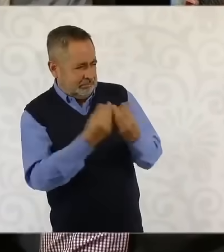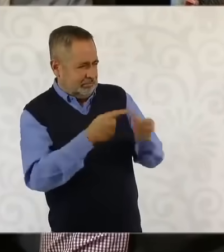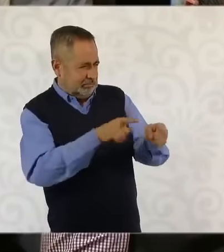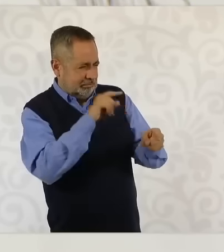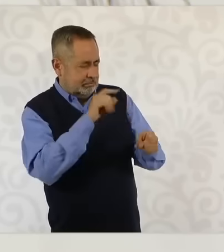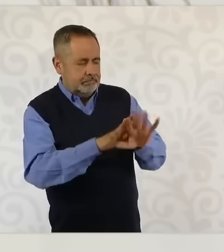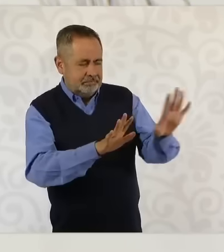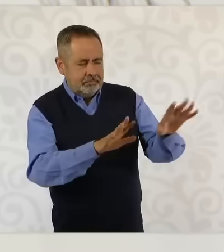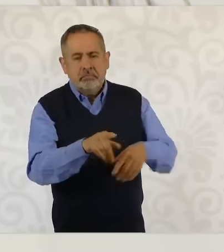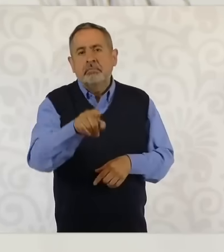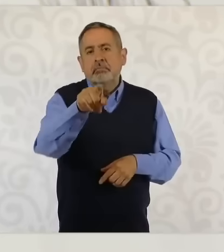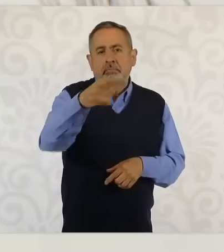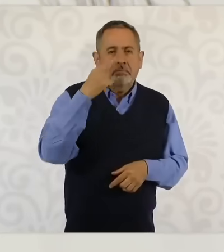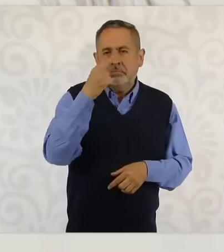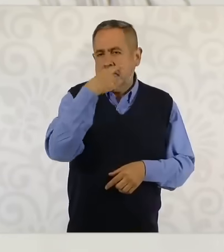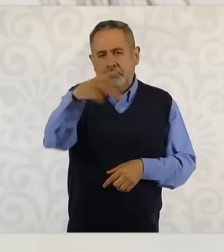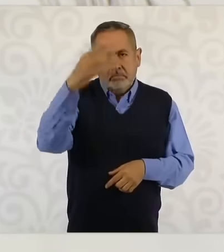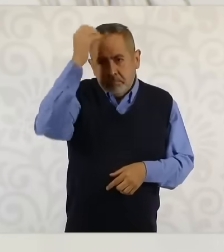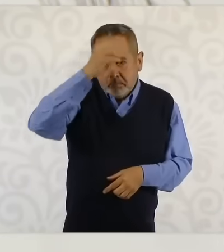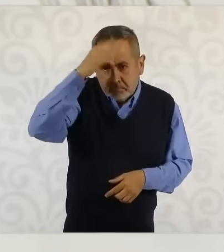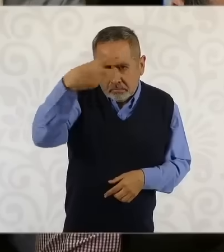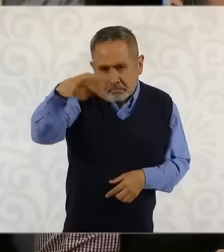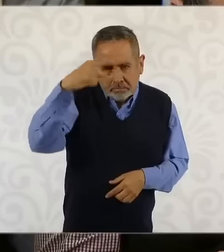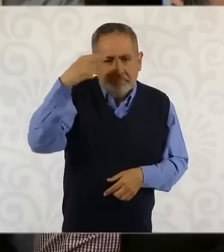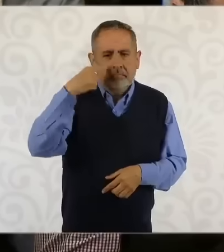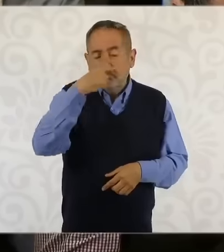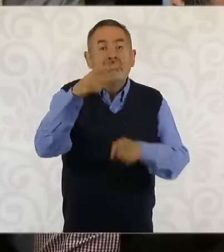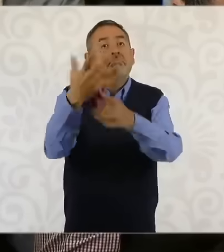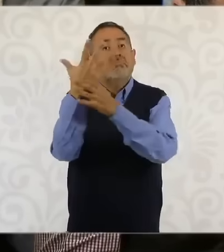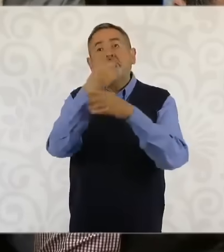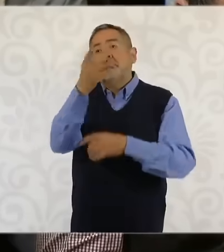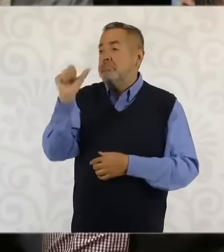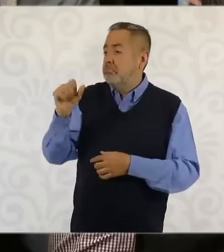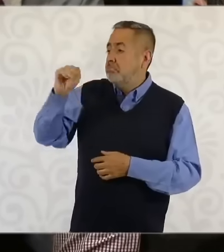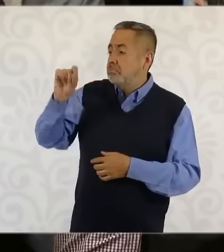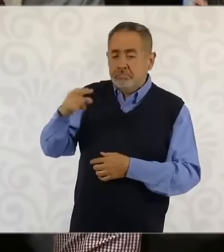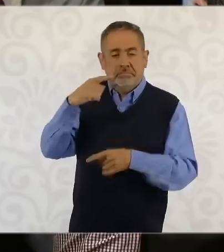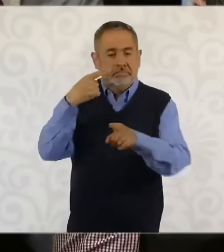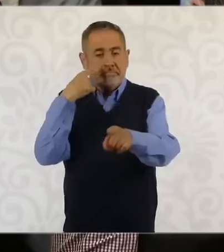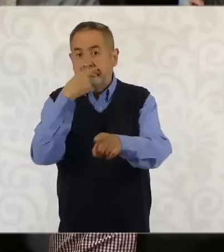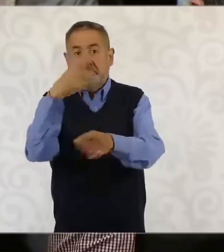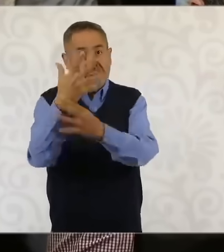tu punto de vista eso decía el presidente Andrés Manuel López Obrador eso lo decía él y eso no es